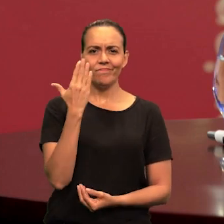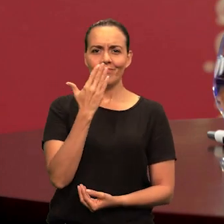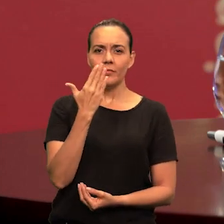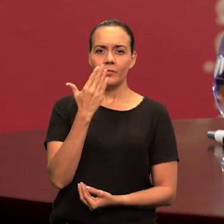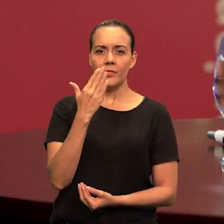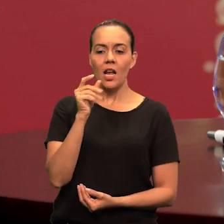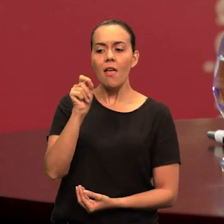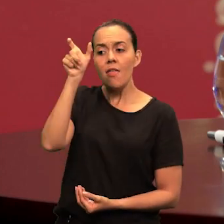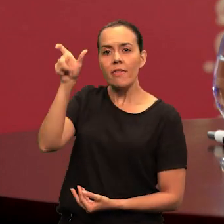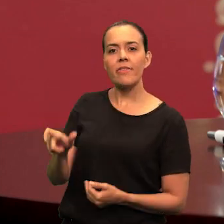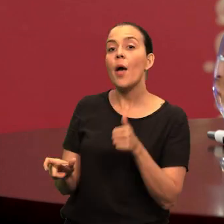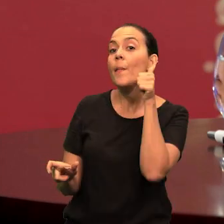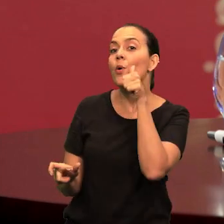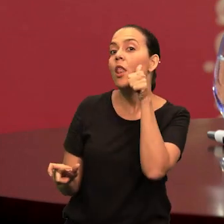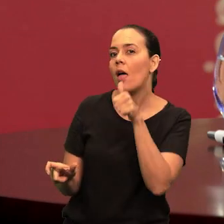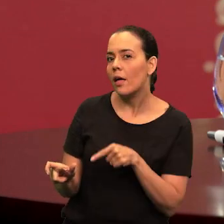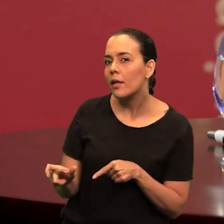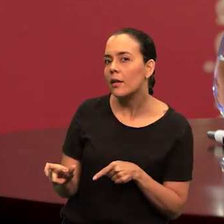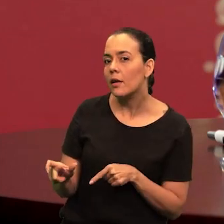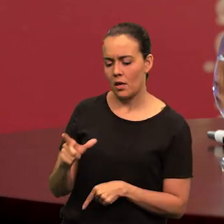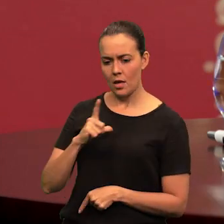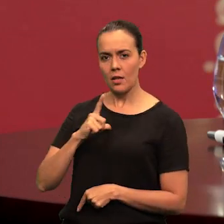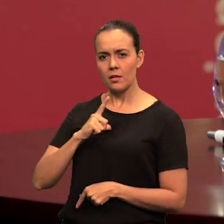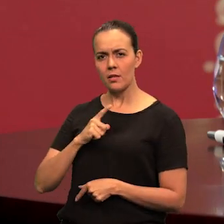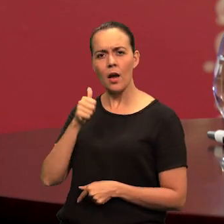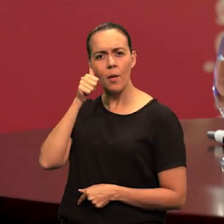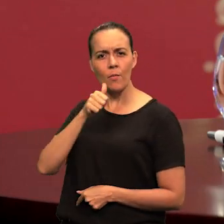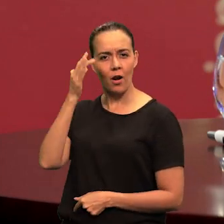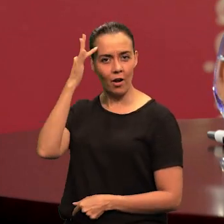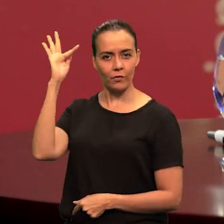Quem são elas? Há mulheres filósofas?